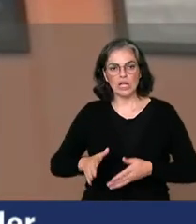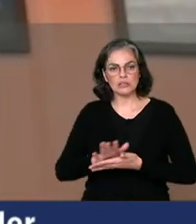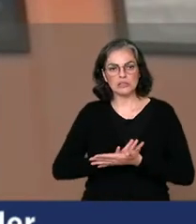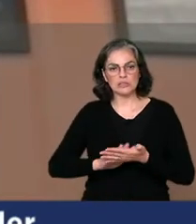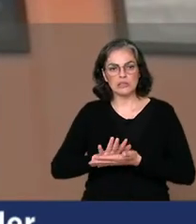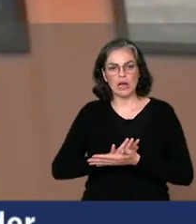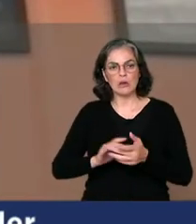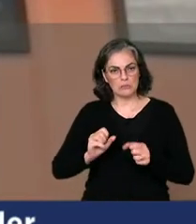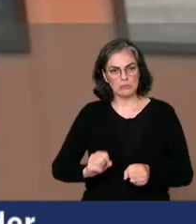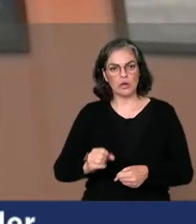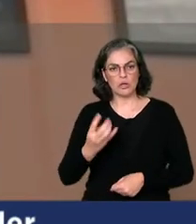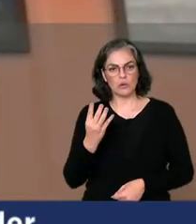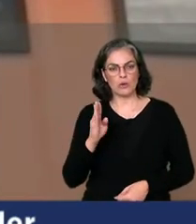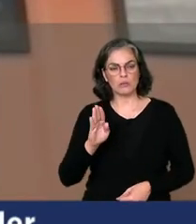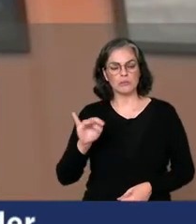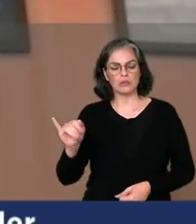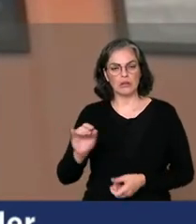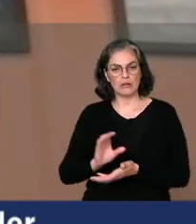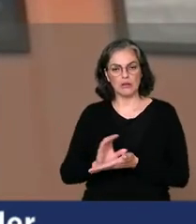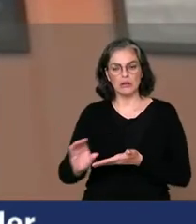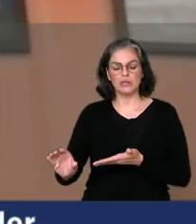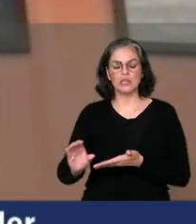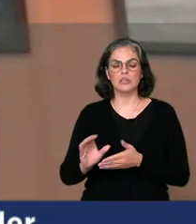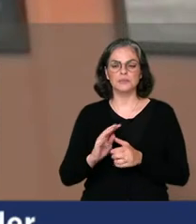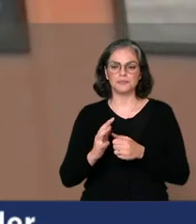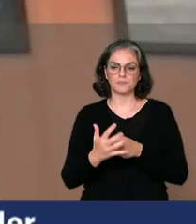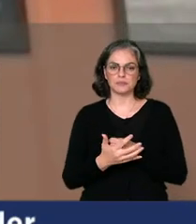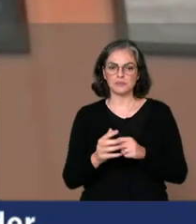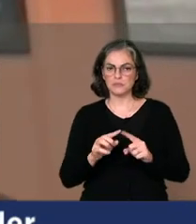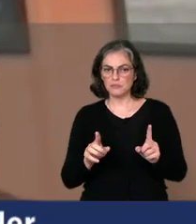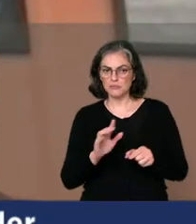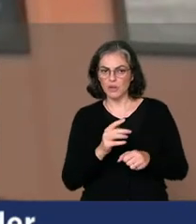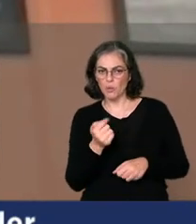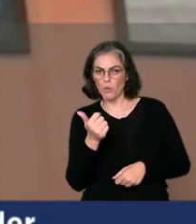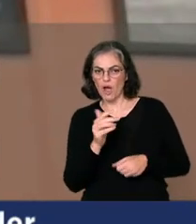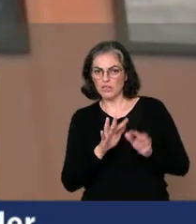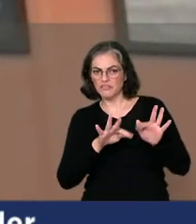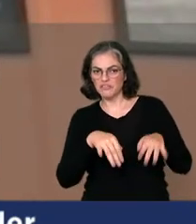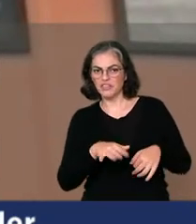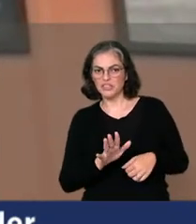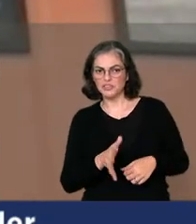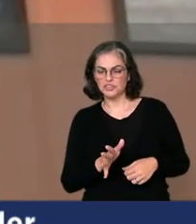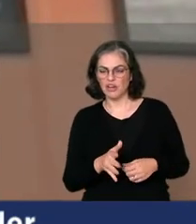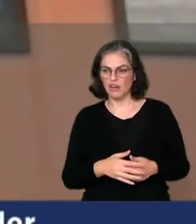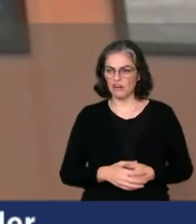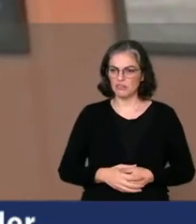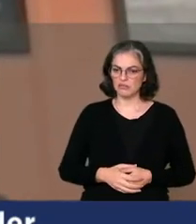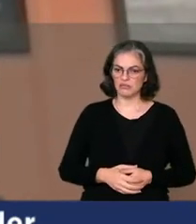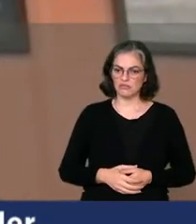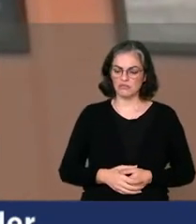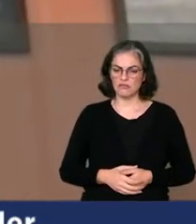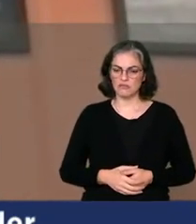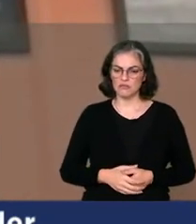BRASIL E TUDO BEM DESTINAR 4 BIDE REAIS PARA O PROGRAMA EMERGENCIAL DA PANDEMIA DEPOIS QUE A PANDEMIA PRATICAMENTE